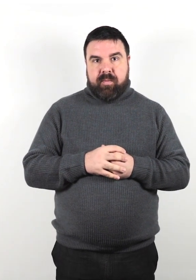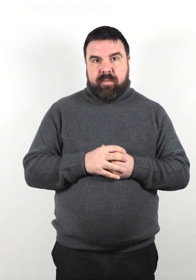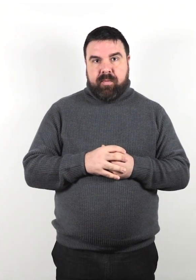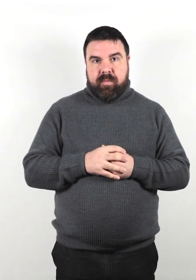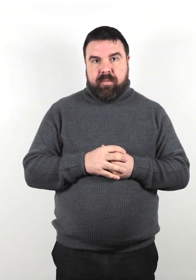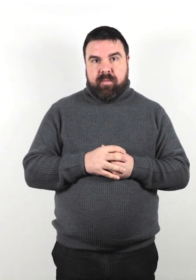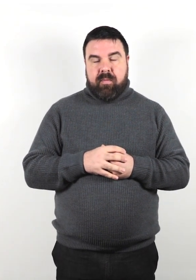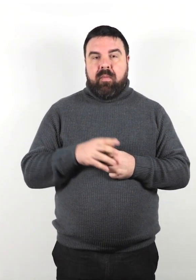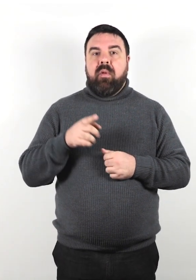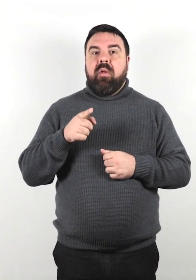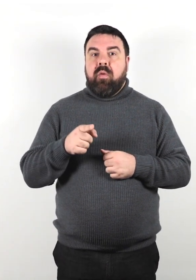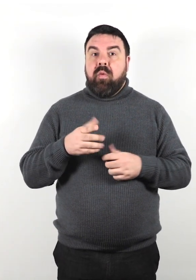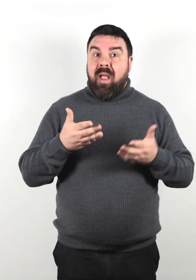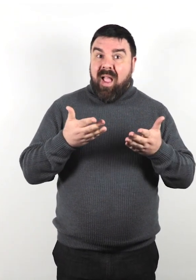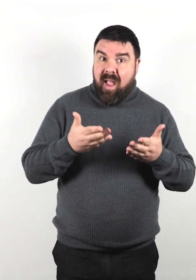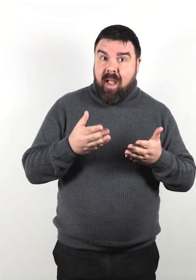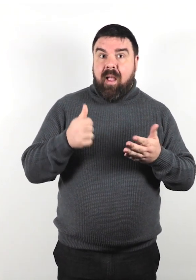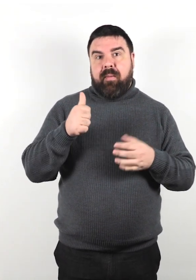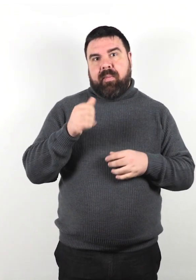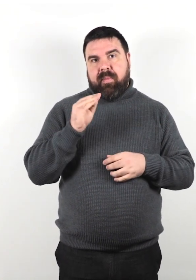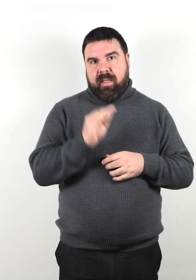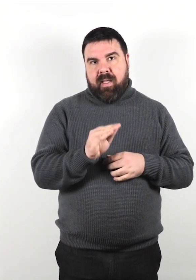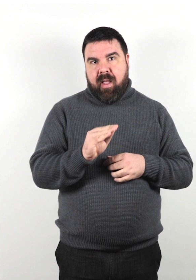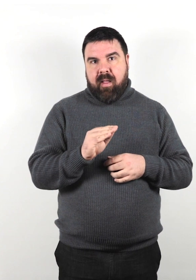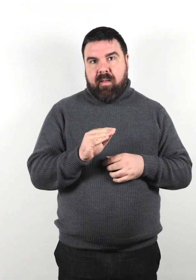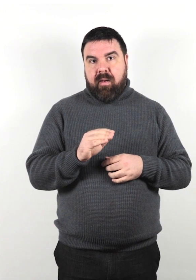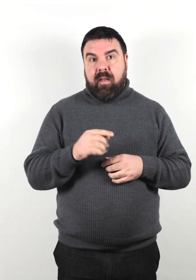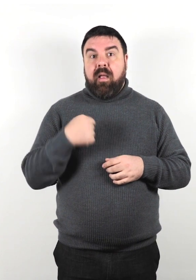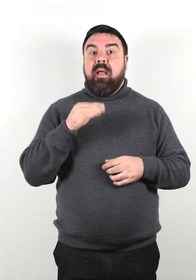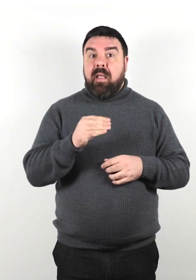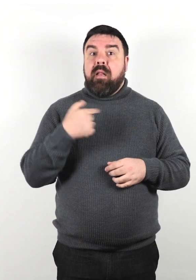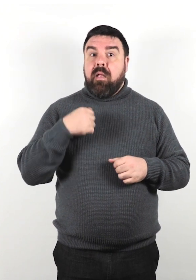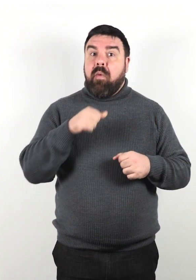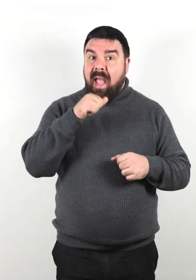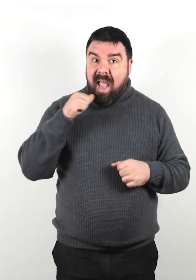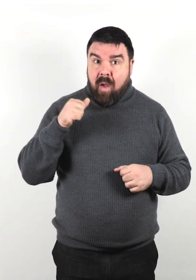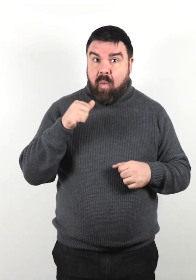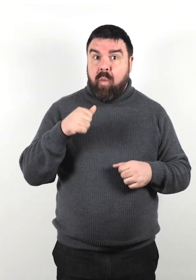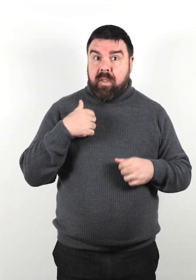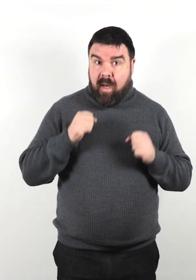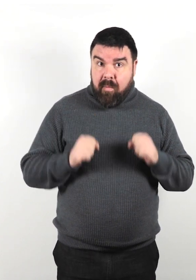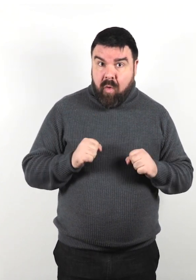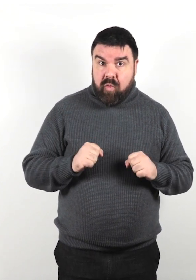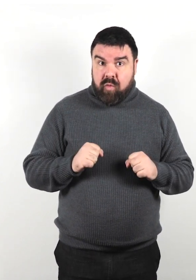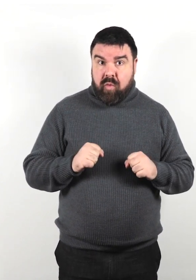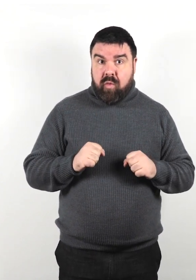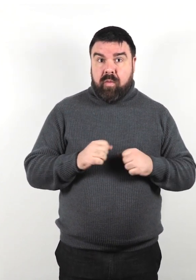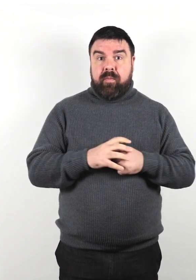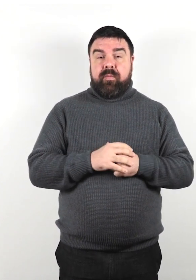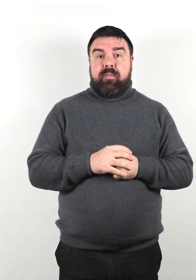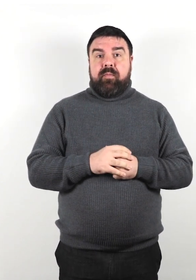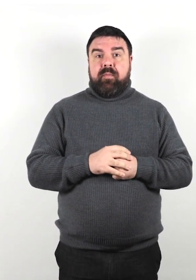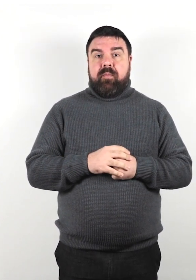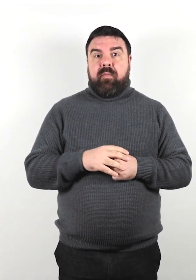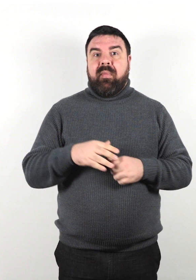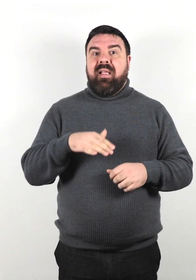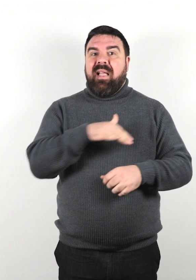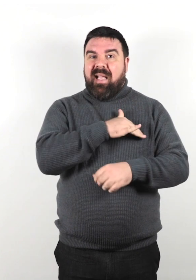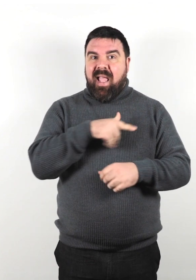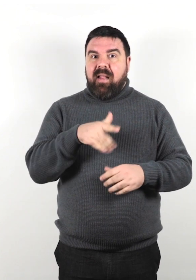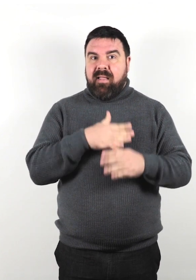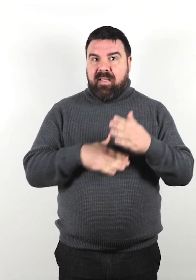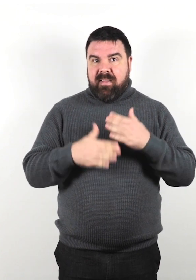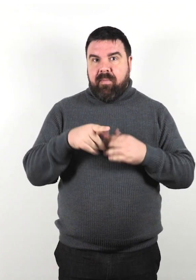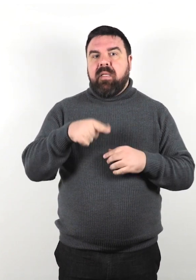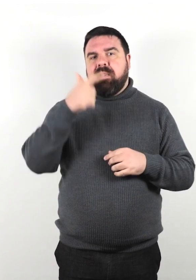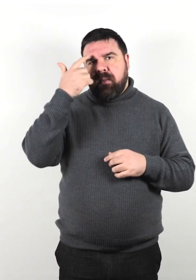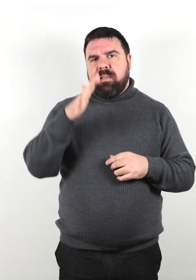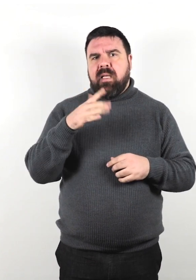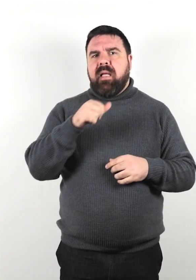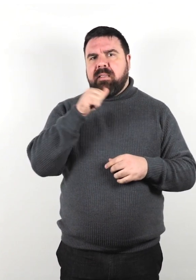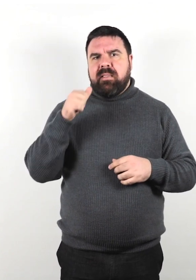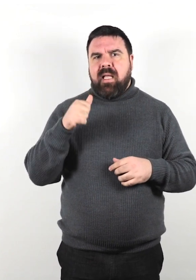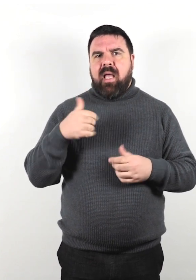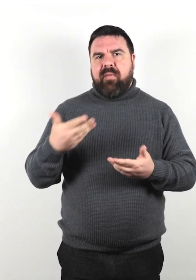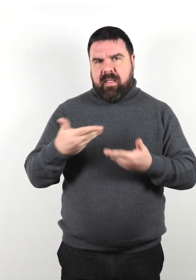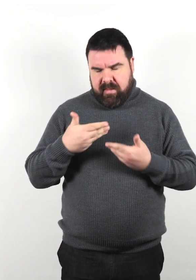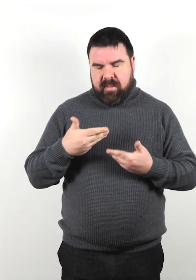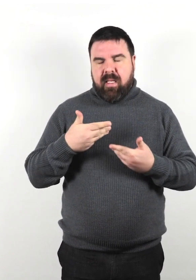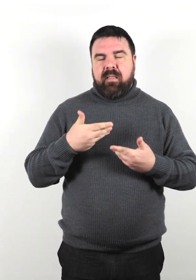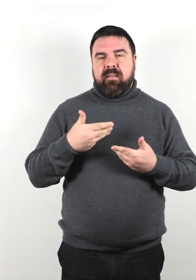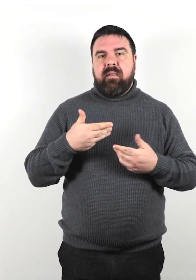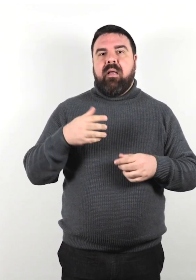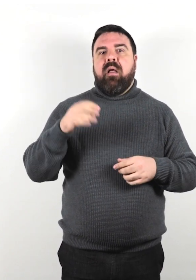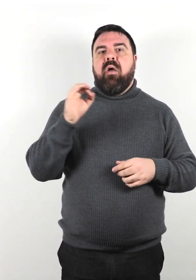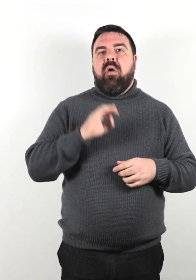Chiedi prima di aiutare. “Posso esserti utile?" I tuoi clienti con disabilità sanno se hanno bisogno di assistenza e come puoi fornirlo.